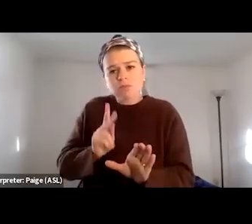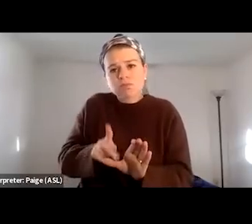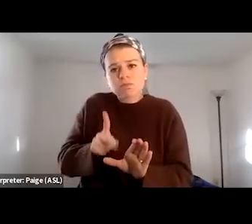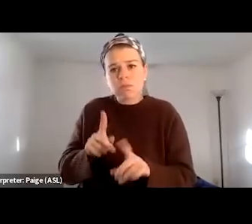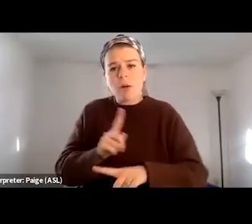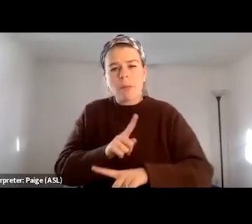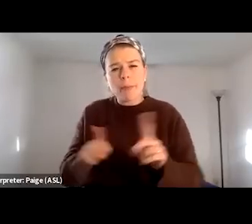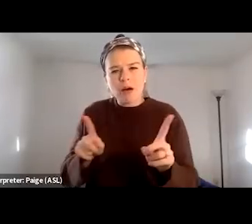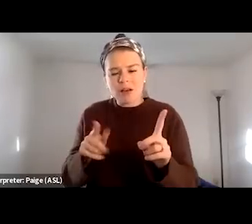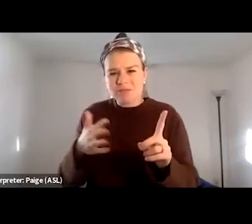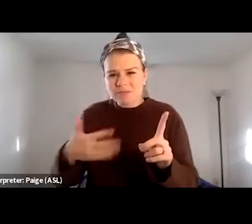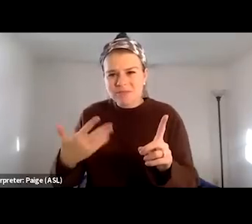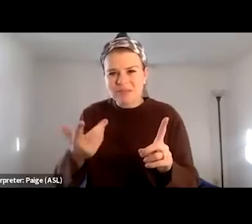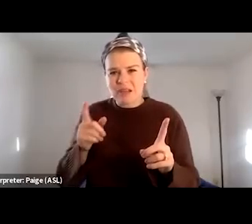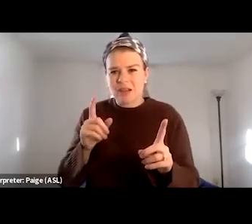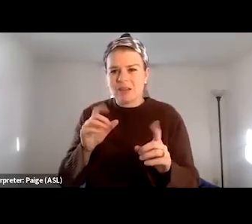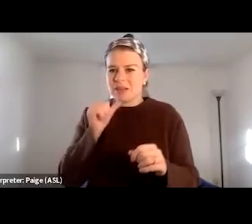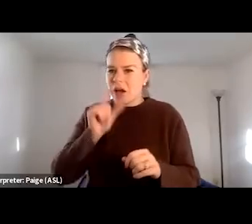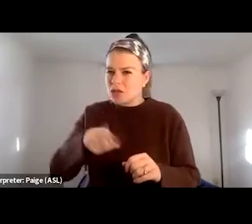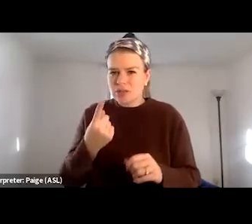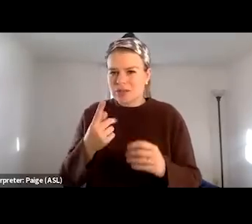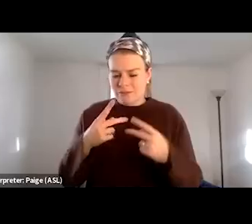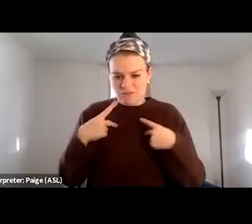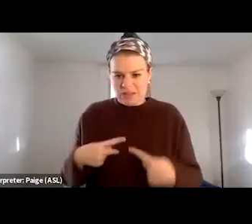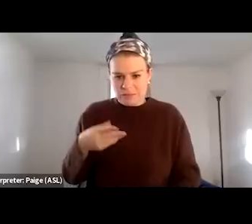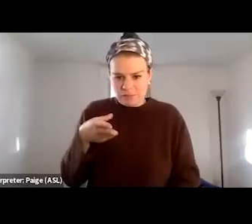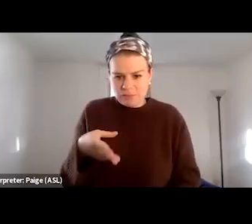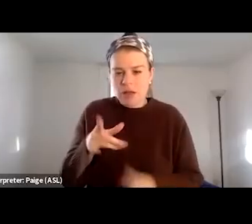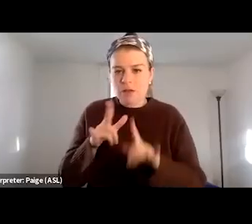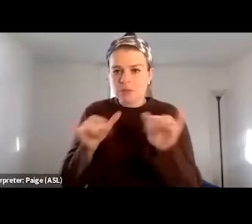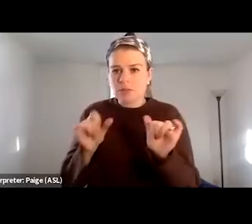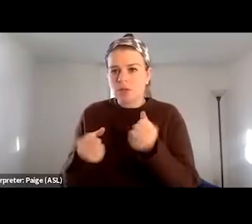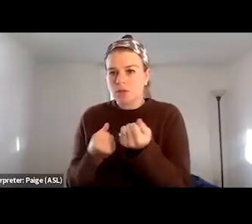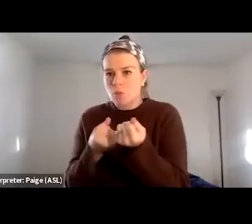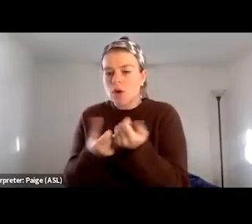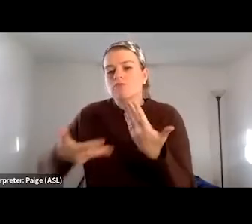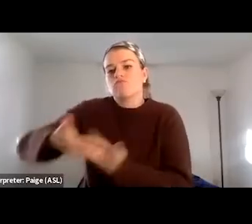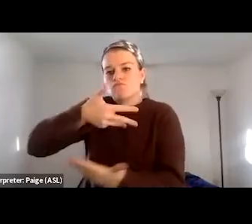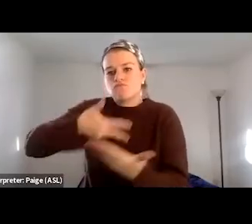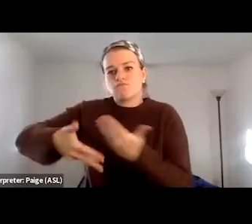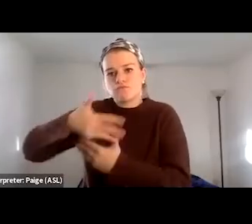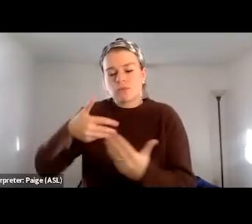Pero más allá de esa integración física, también necesitamos apoyar la integración social a través del apoyo social,